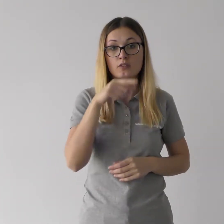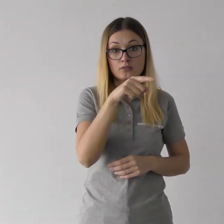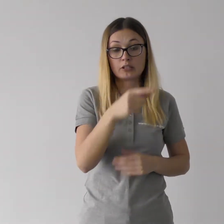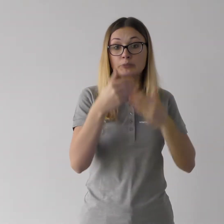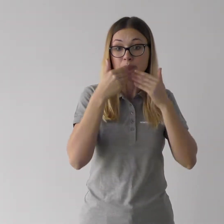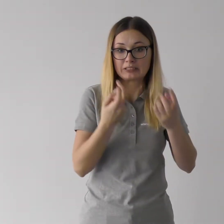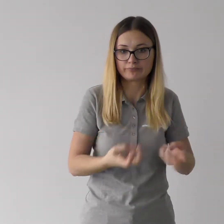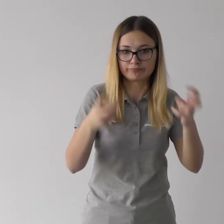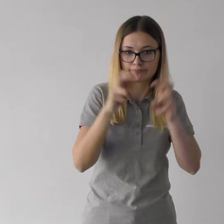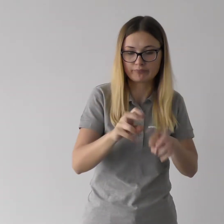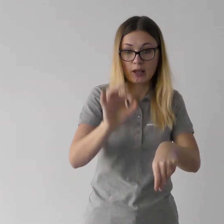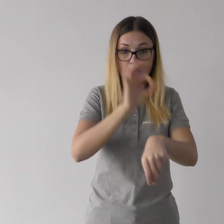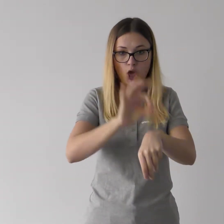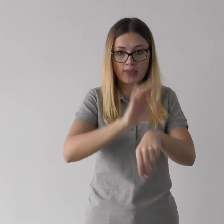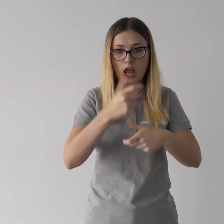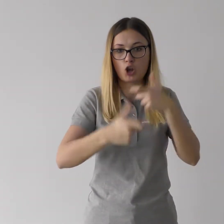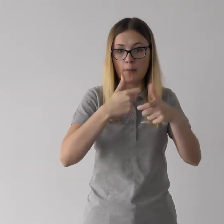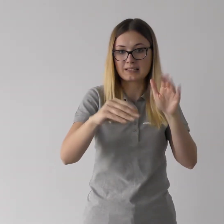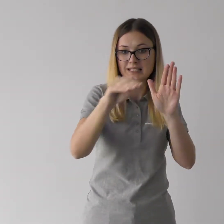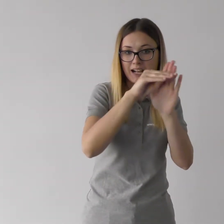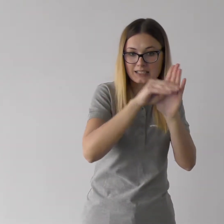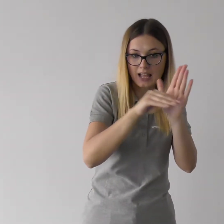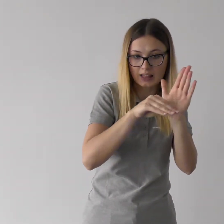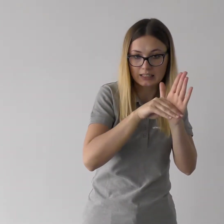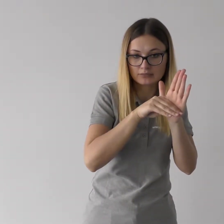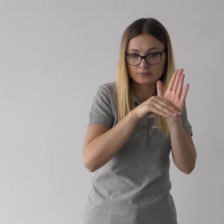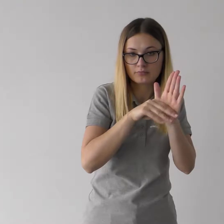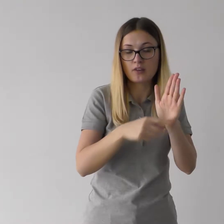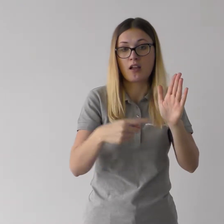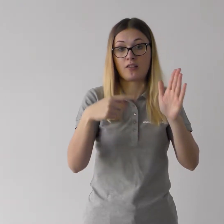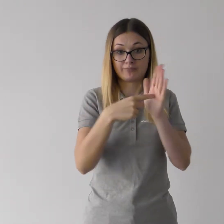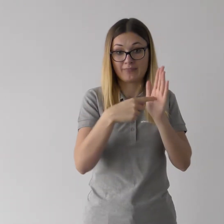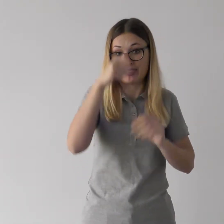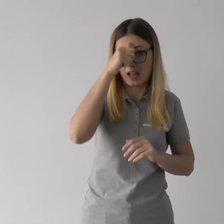Zasady projektowania stron www określa